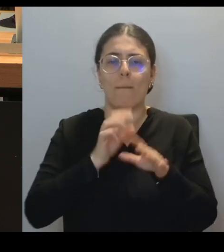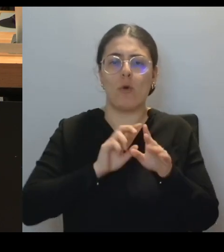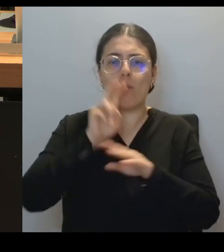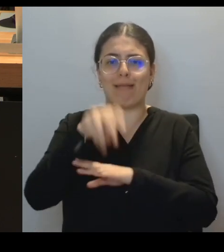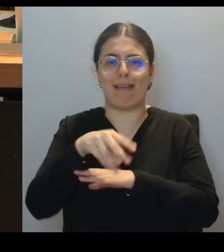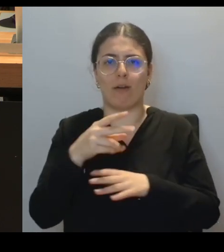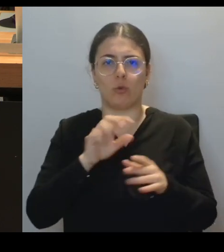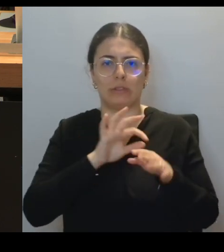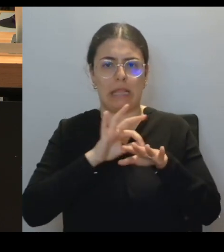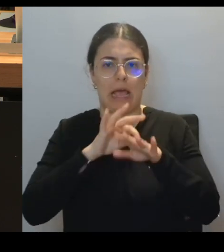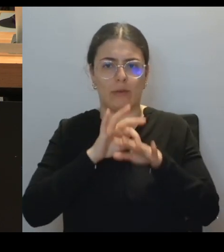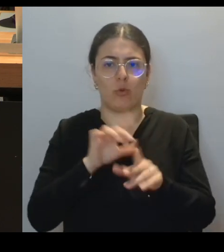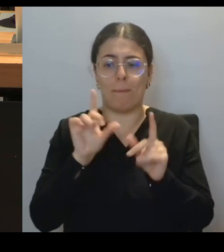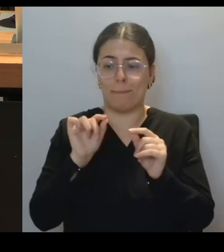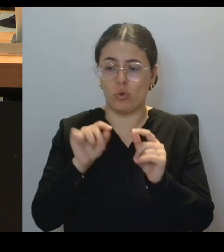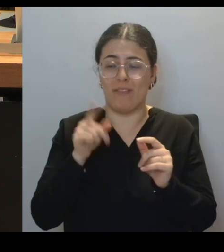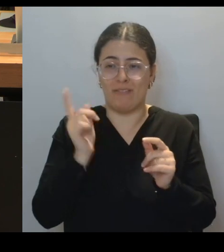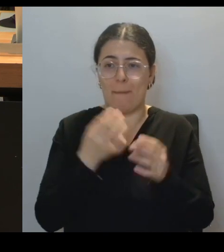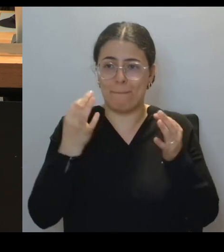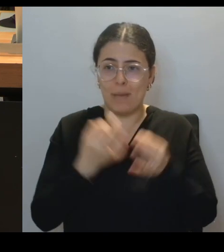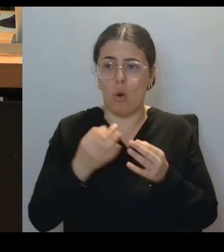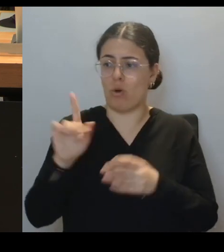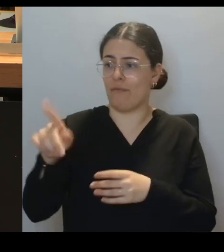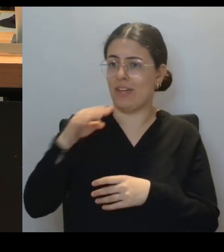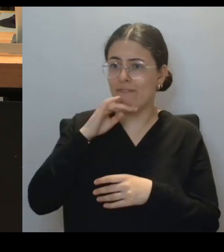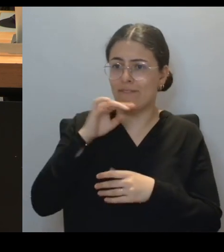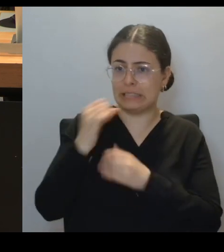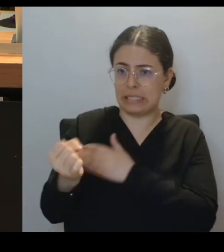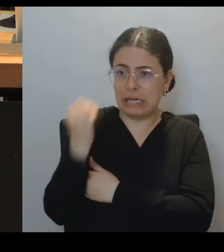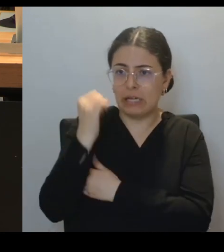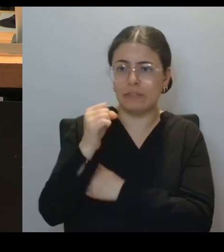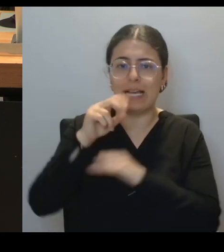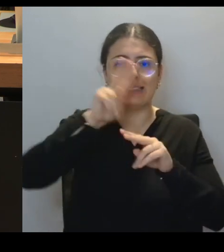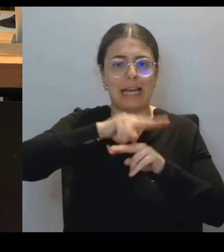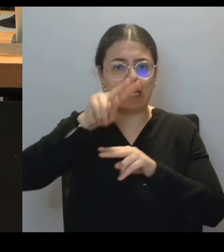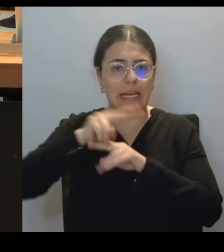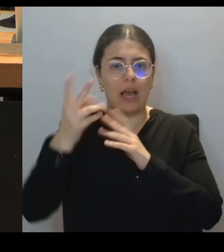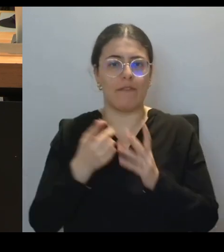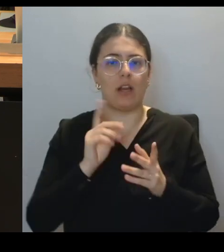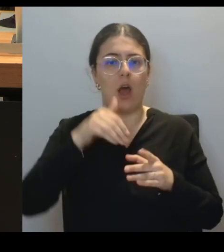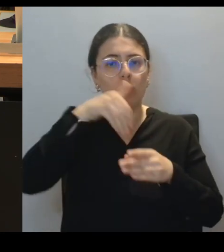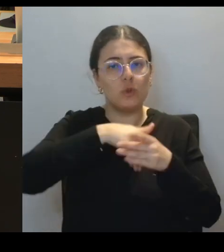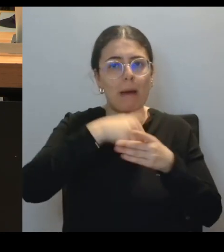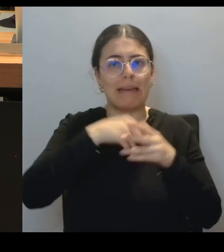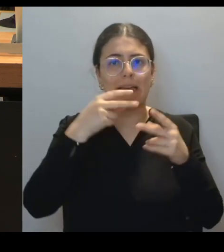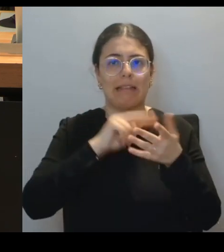können, damit wir dort Speichertechnologien haben, damit wir natürlich auch mit unseren anderen Nachbarländern vernünftig ihn austauschen können. Herr Kollege.